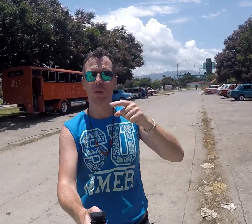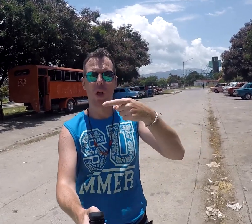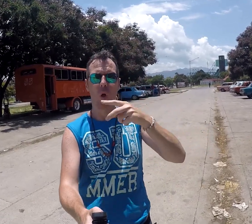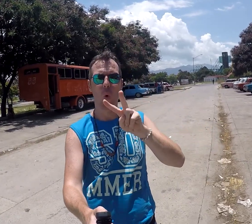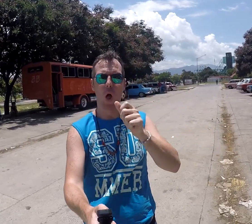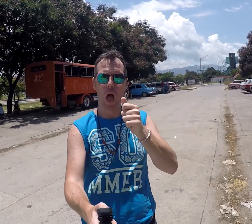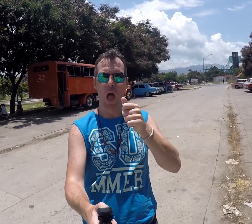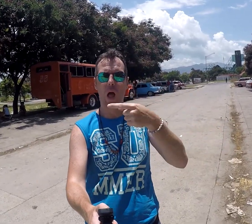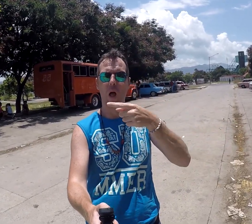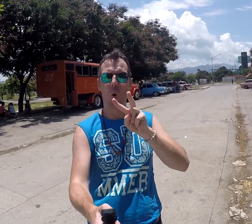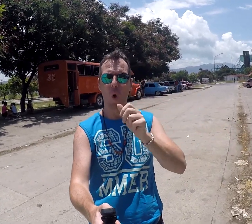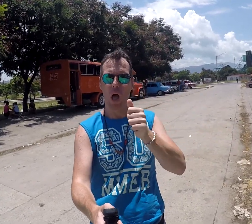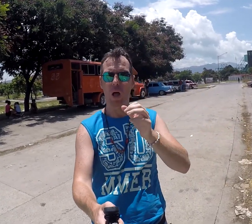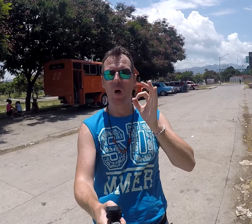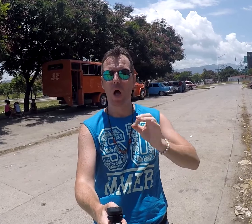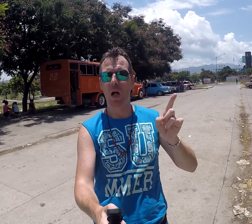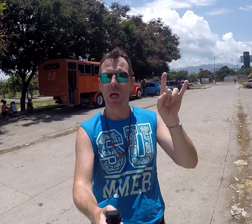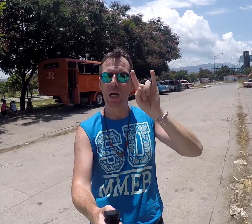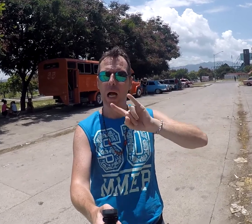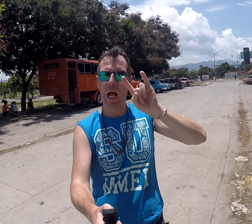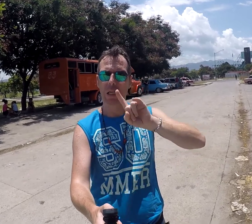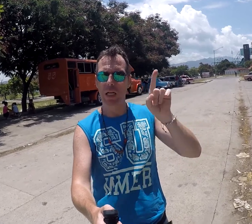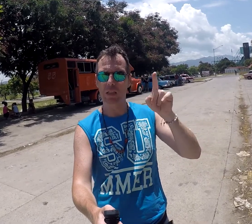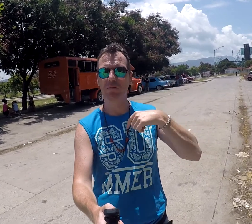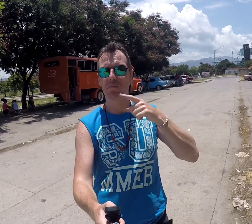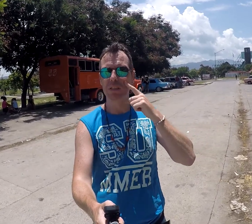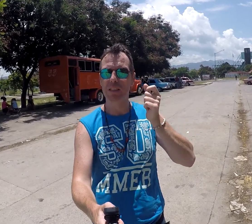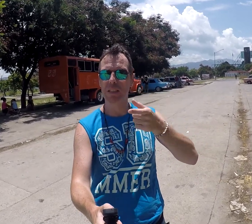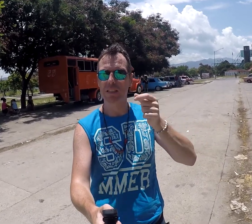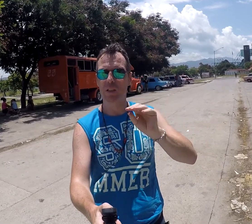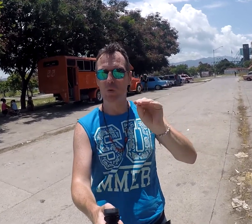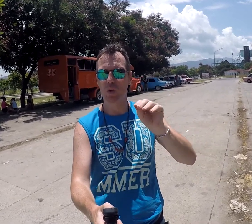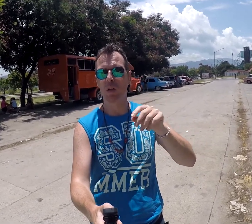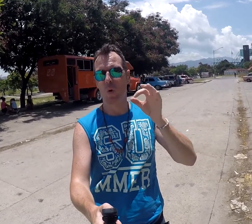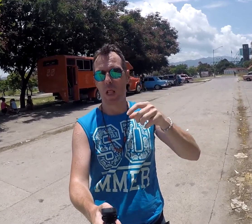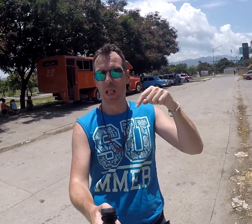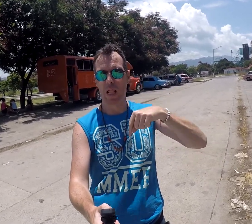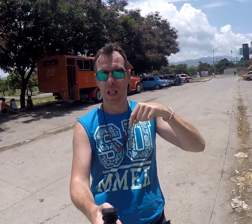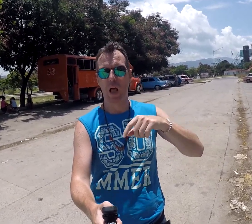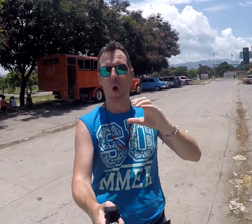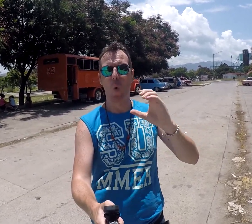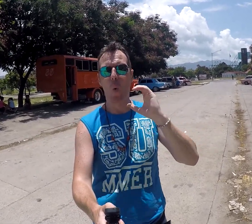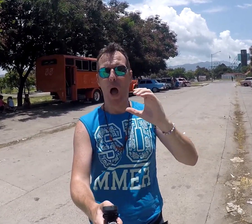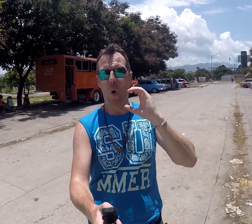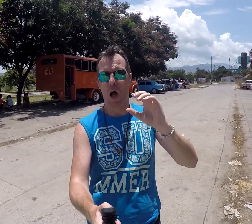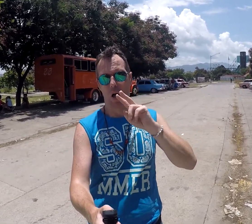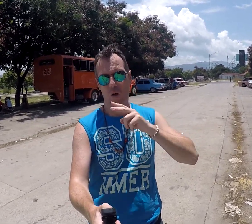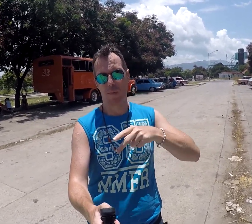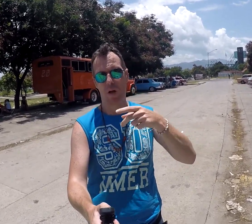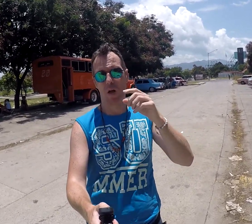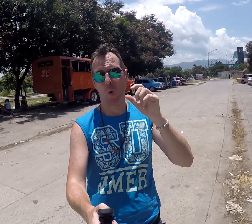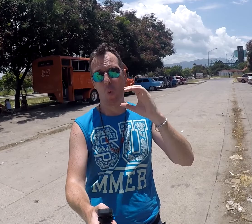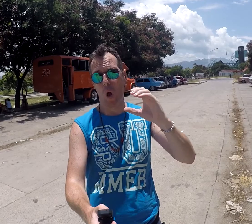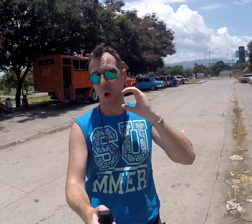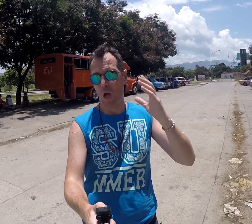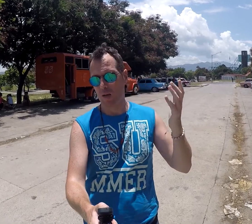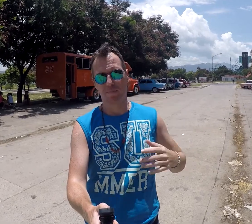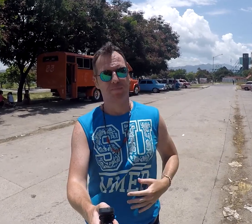Aquí no se llaman autobús sino guagua como en Canarias